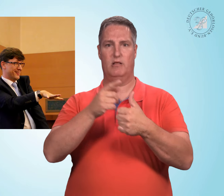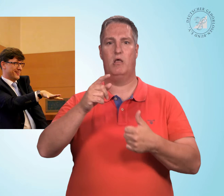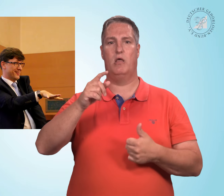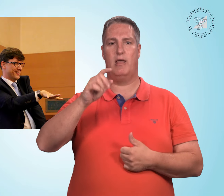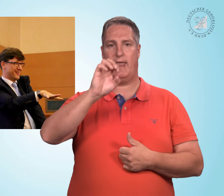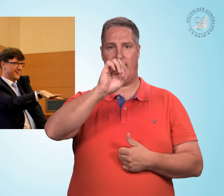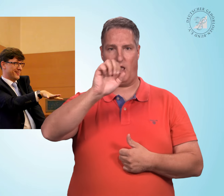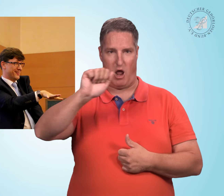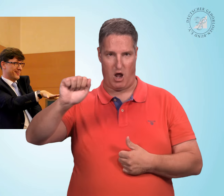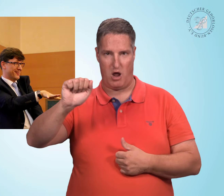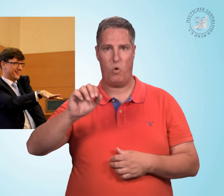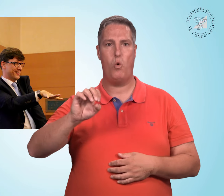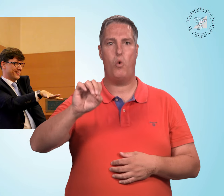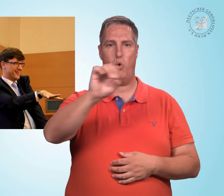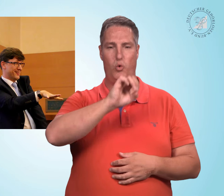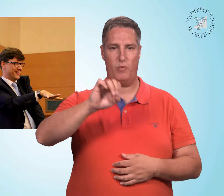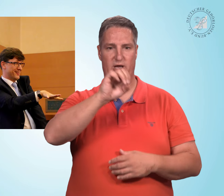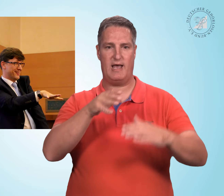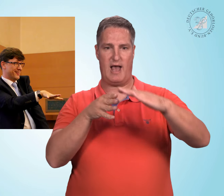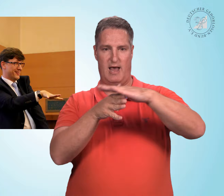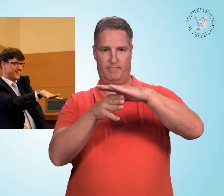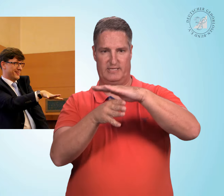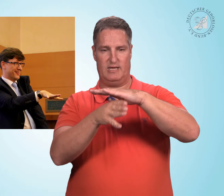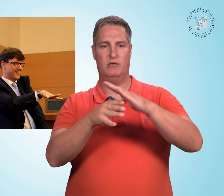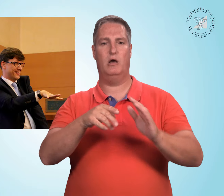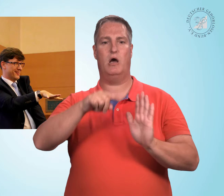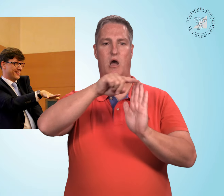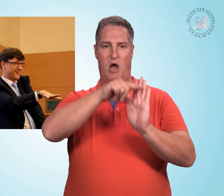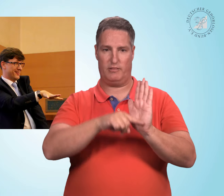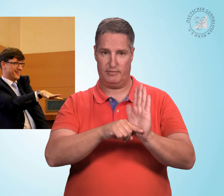„European Accessibility Act“ (EAA),